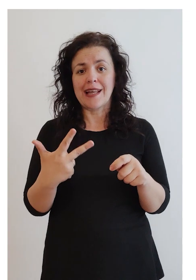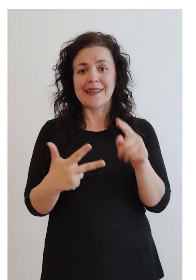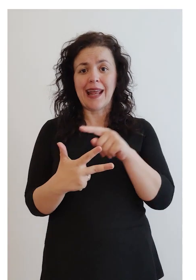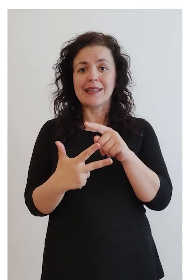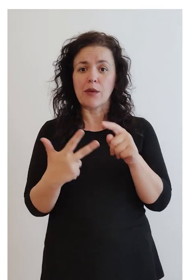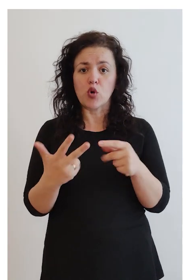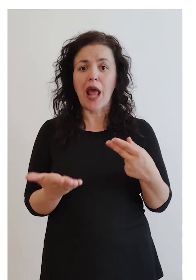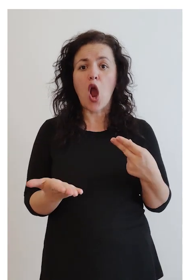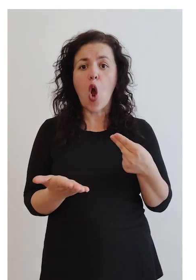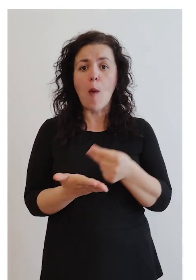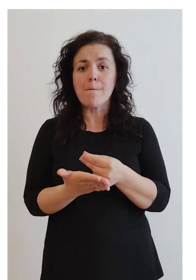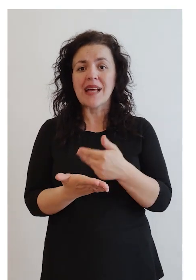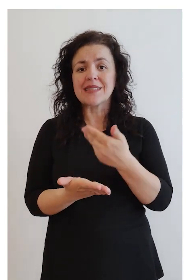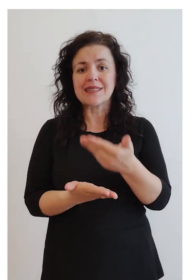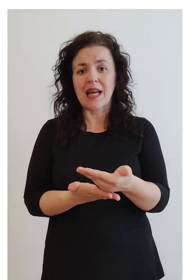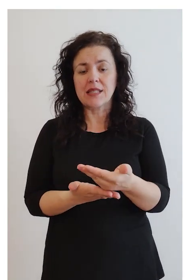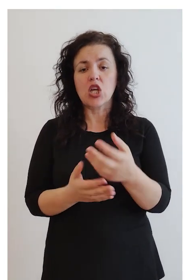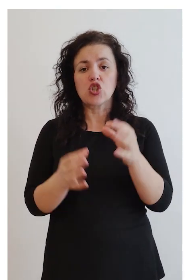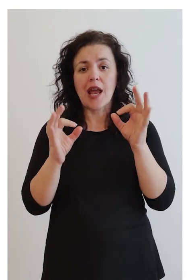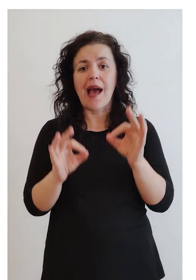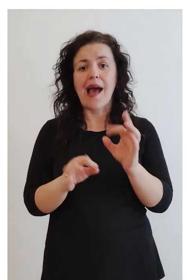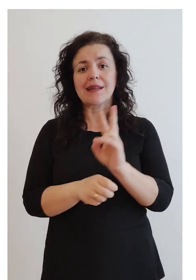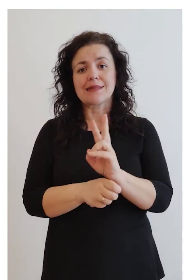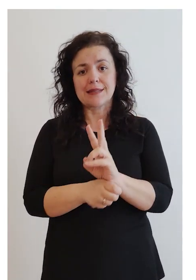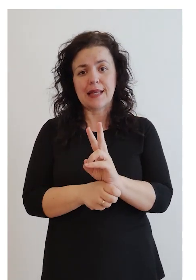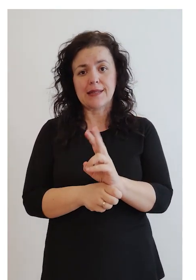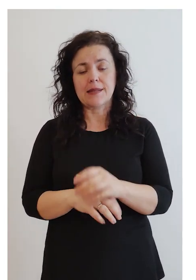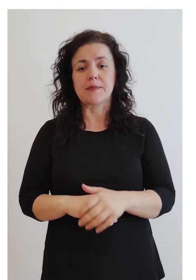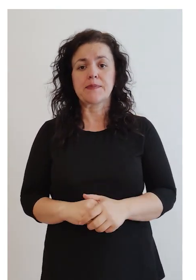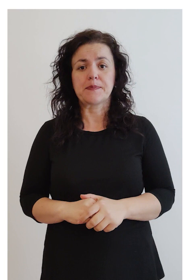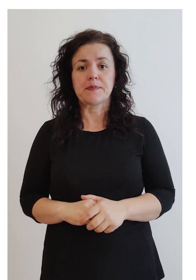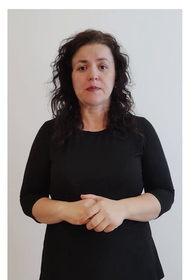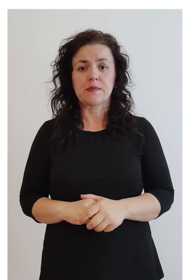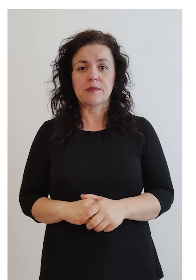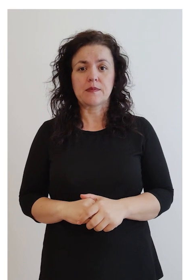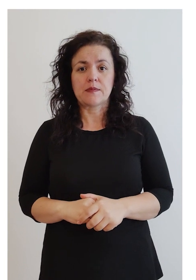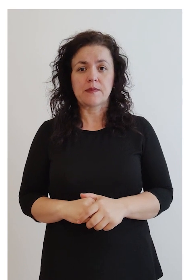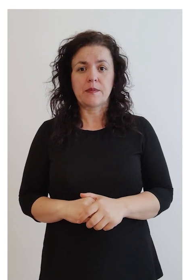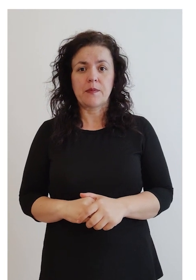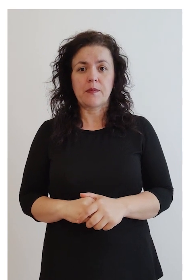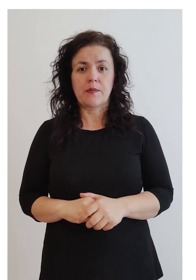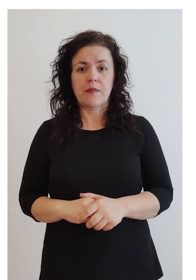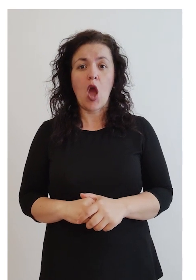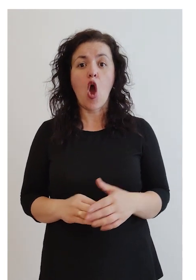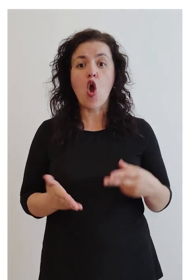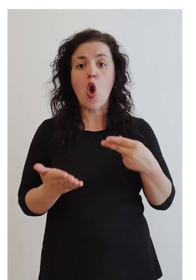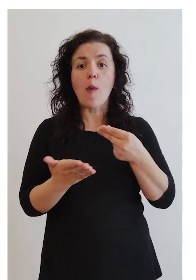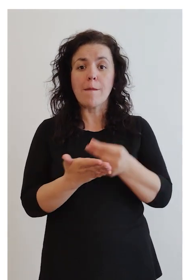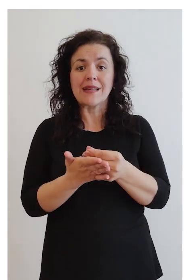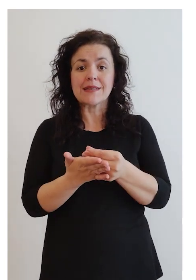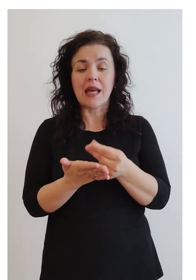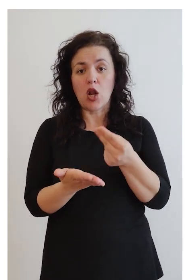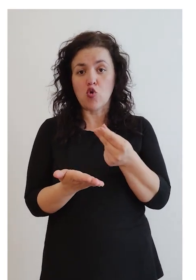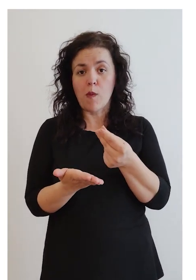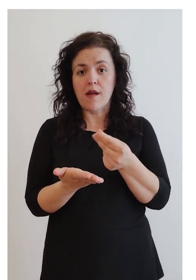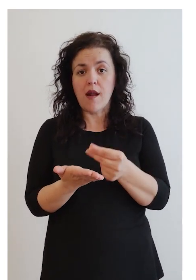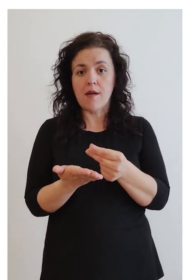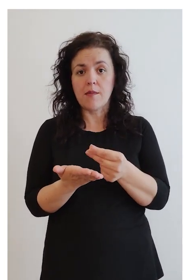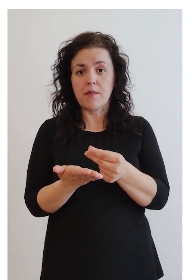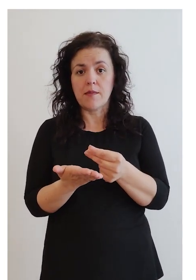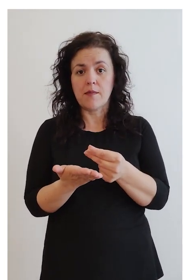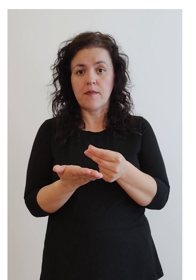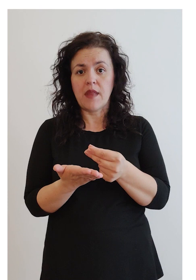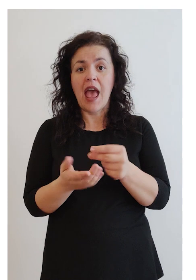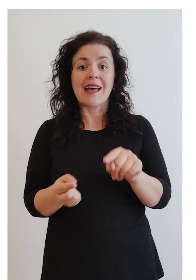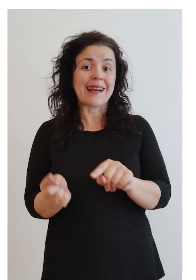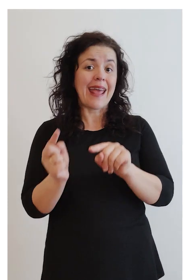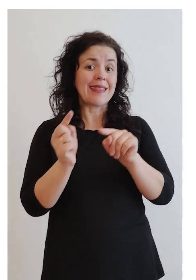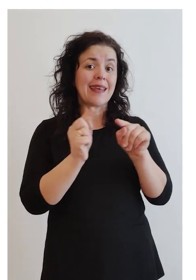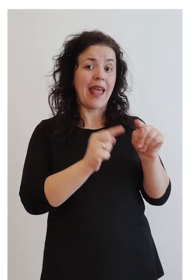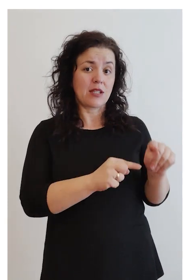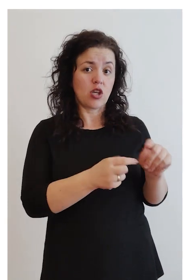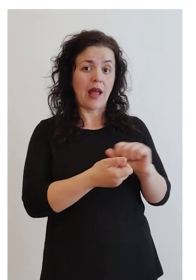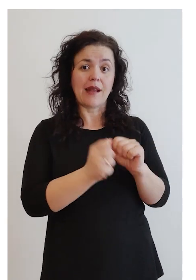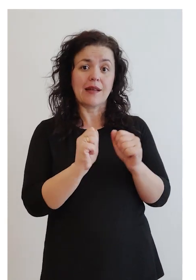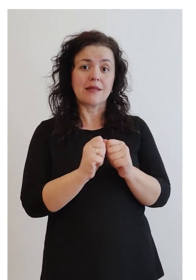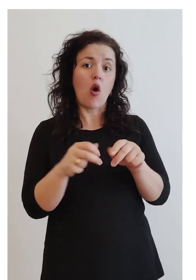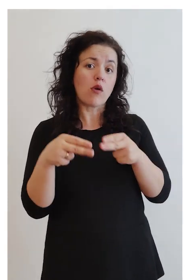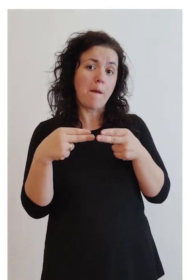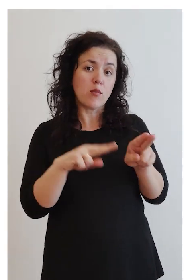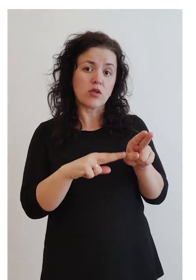Compensare în numerar, redirecționare sau rambursare, băuturi răcoritoare, comunicare și cazare.